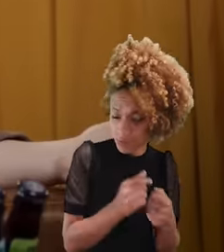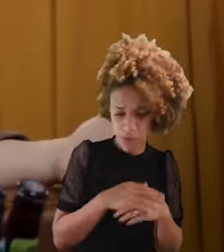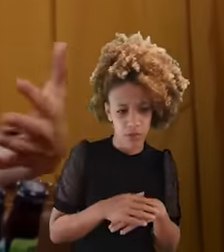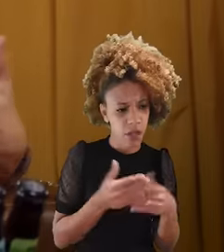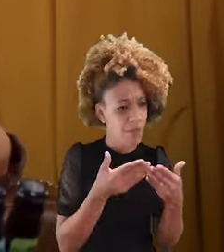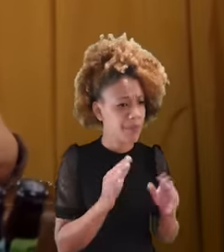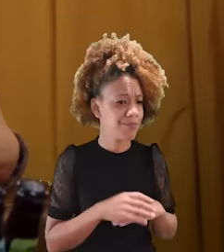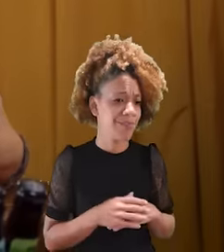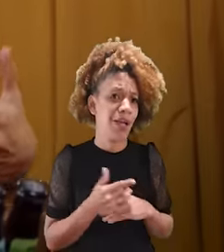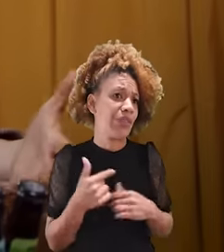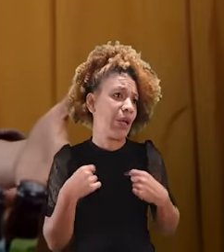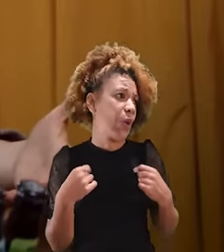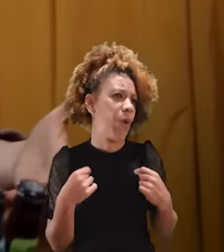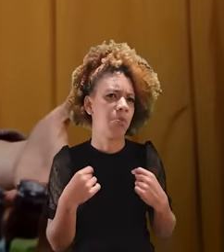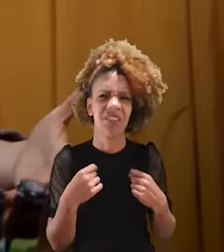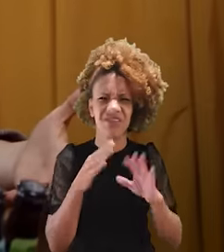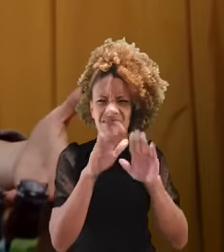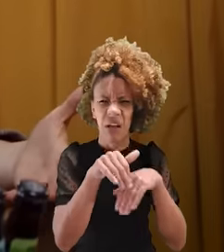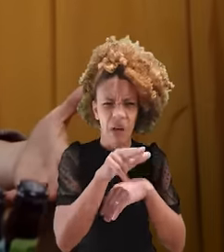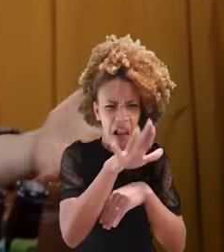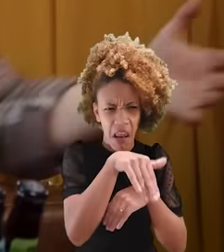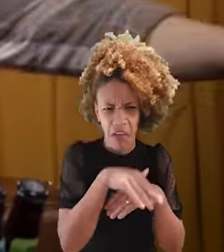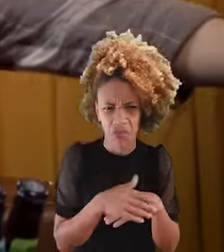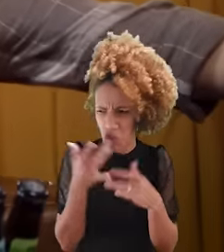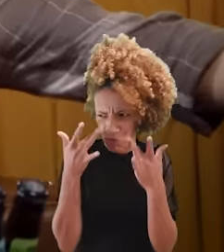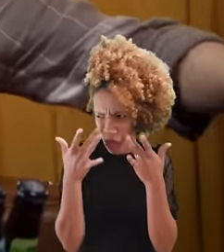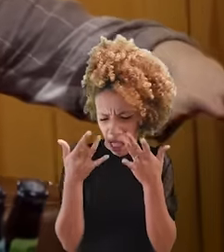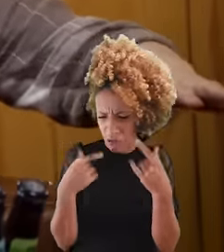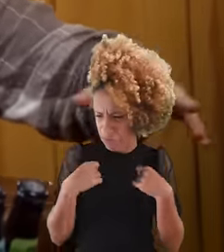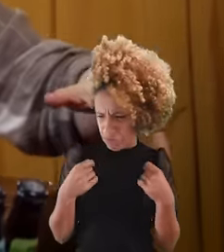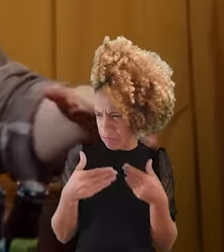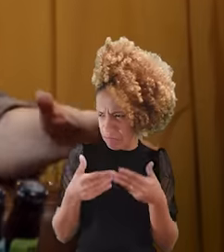falou ah mas eu não tenho roupa para eu falou não tenho isso não teatro é essa aqui gente vai com a